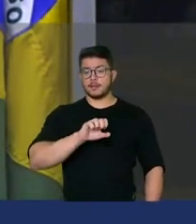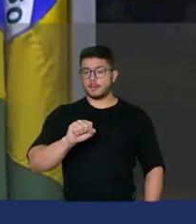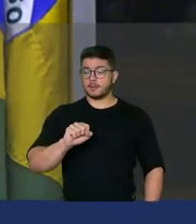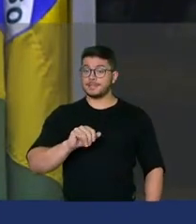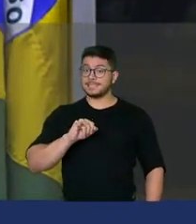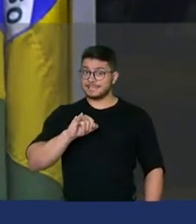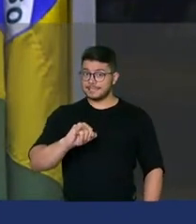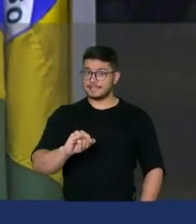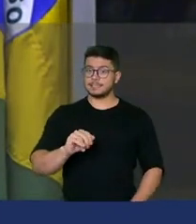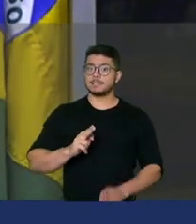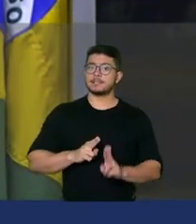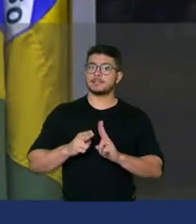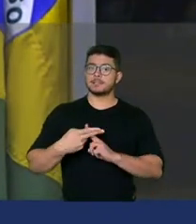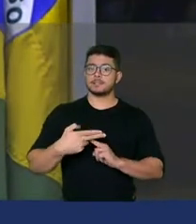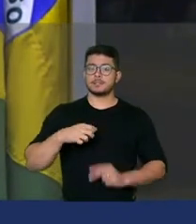CANNABIS... E O SUS ENTENDENDO